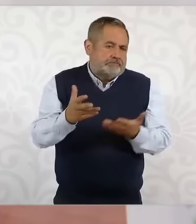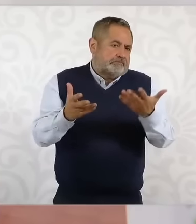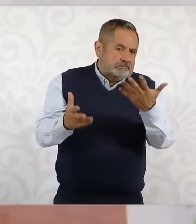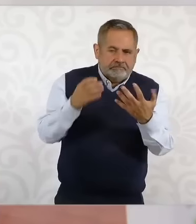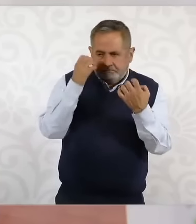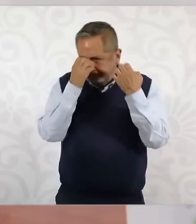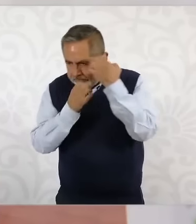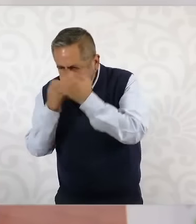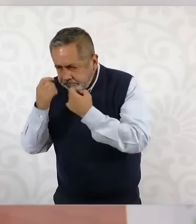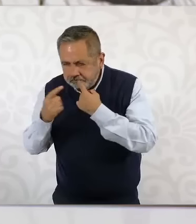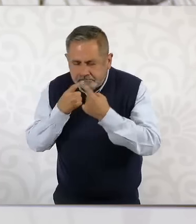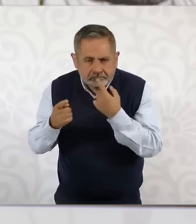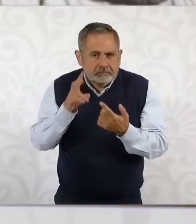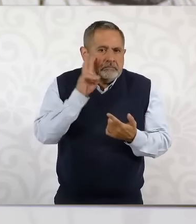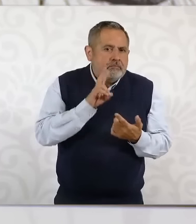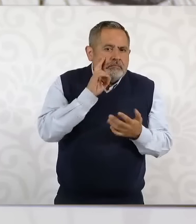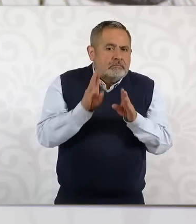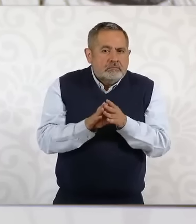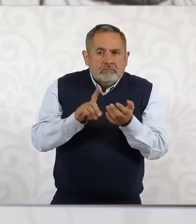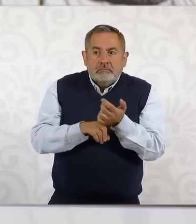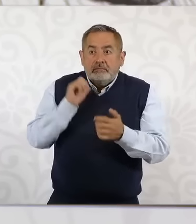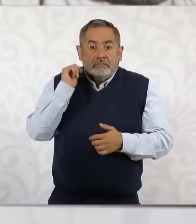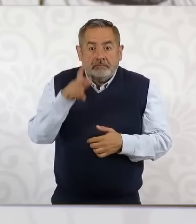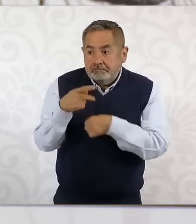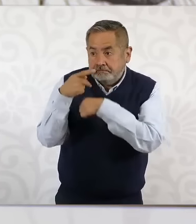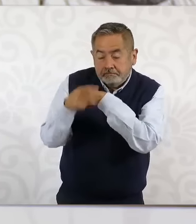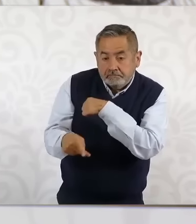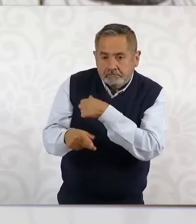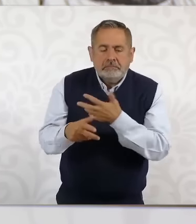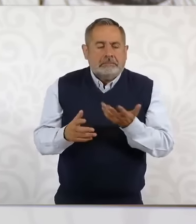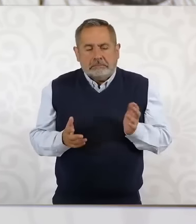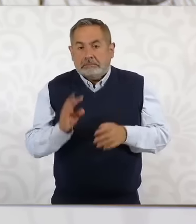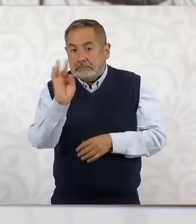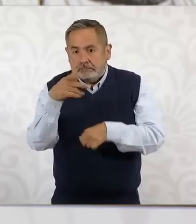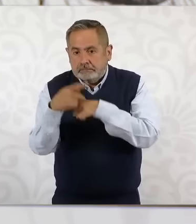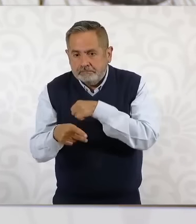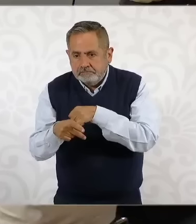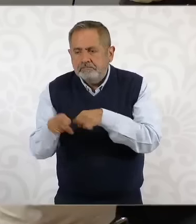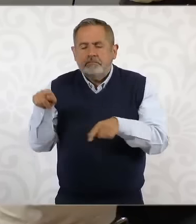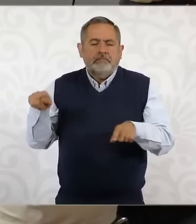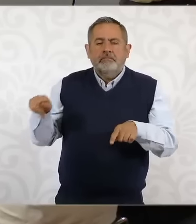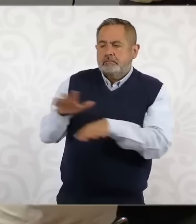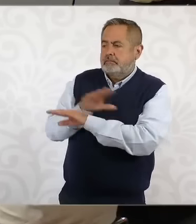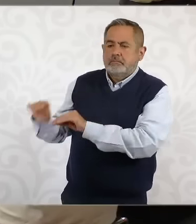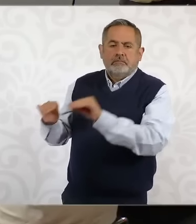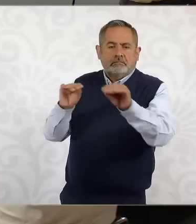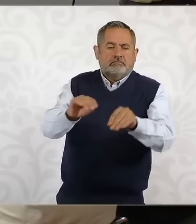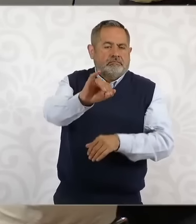ver si hay alguna situación de riesgo y de ser el caso se reubica. Gracias. Y por último,